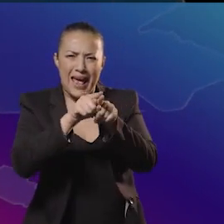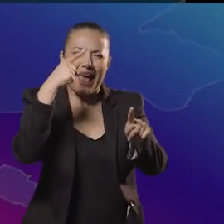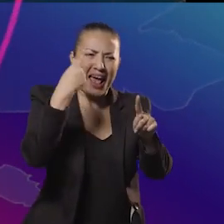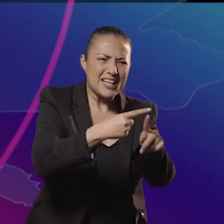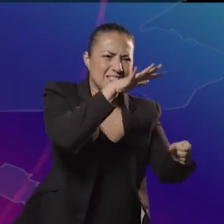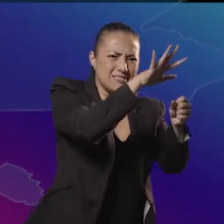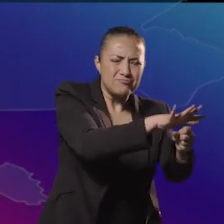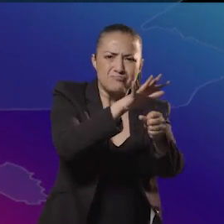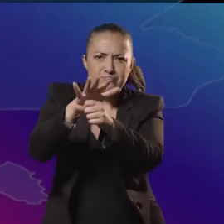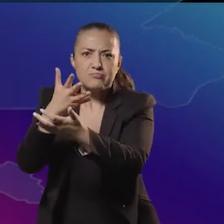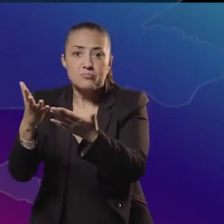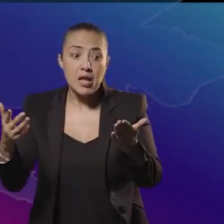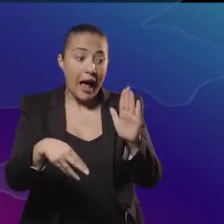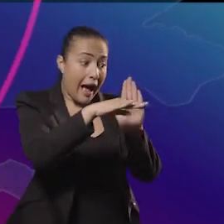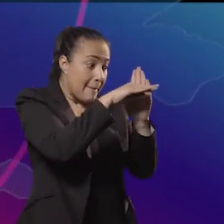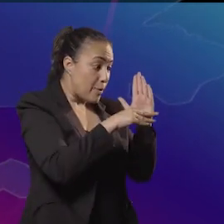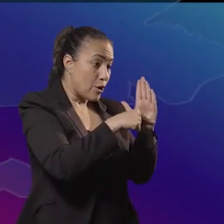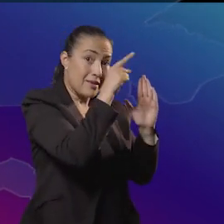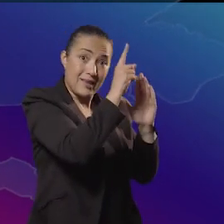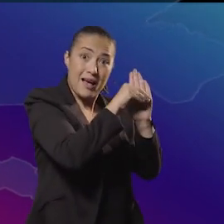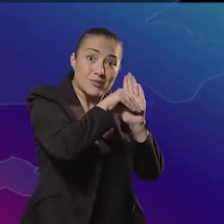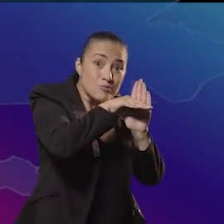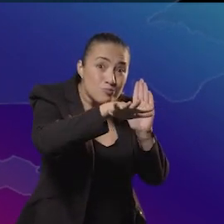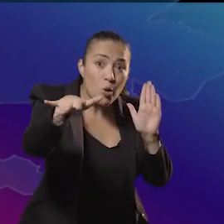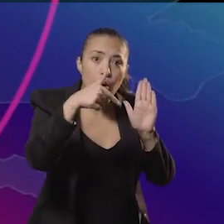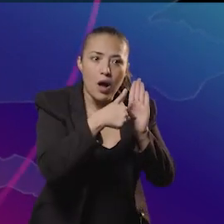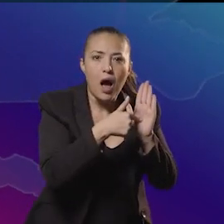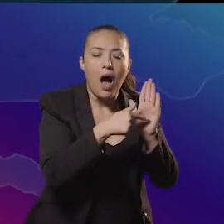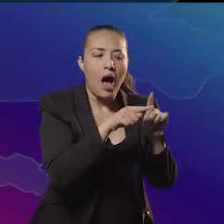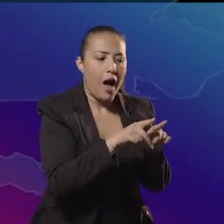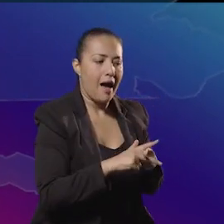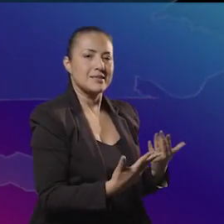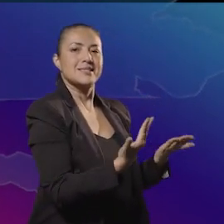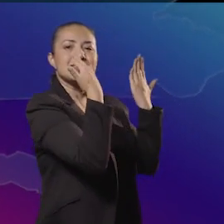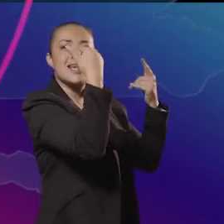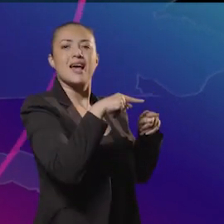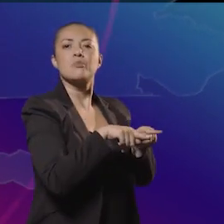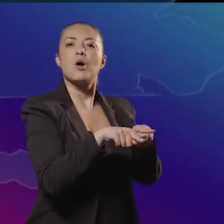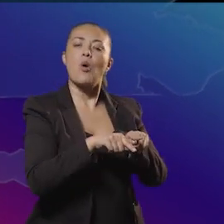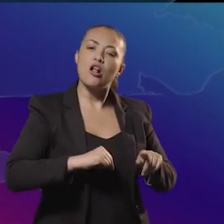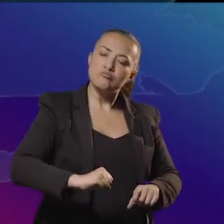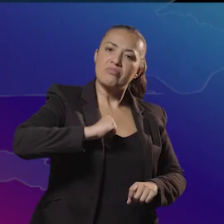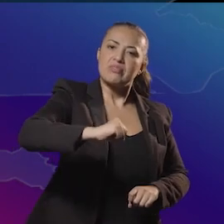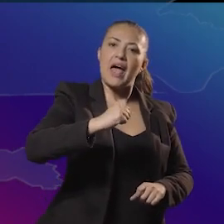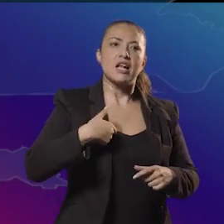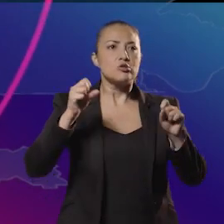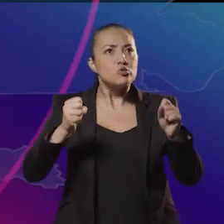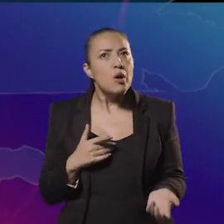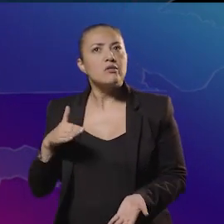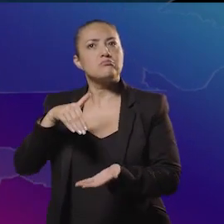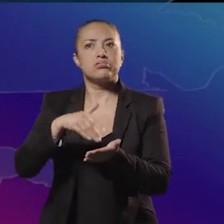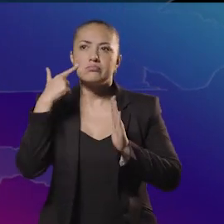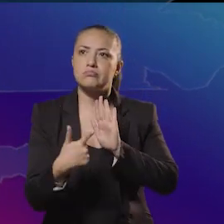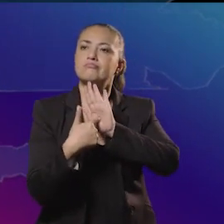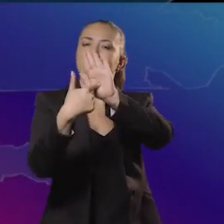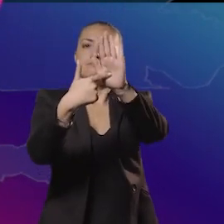las políticas públicas se convierten en una herramienta de reivindicación de derechos y de visibilización ante la sociedad.